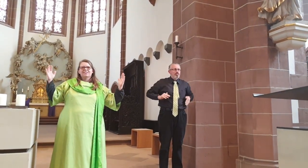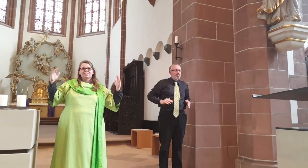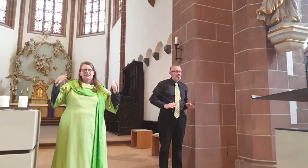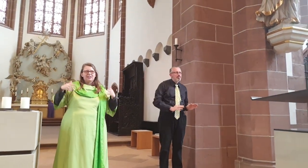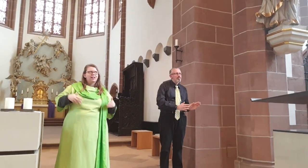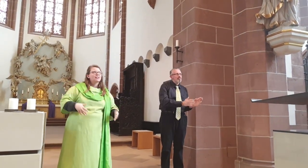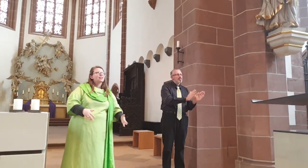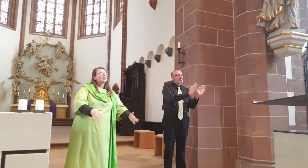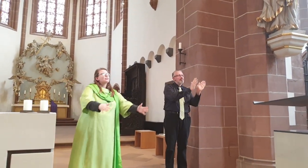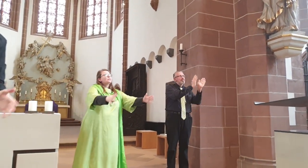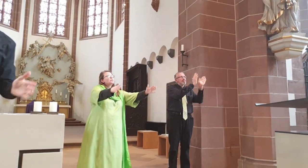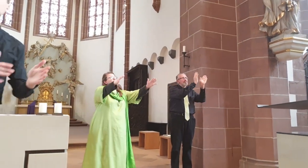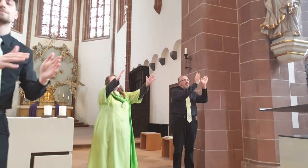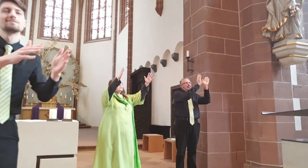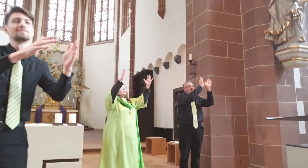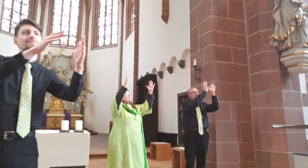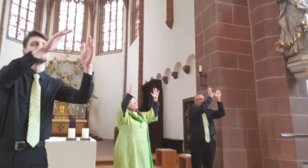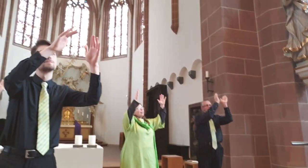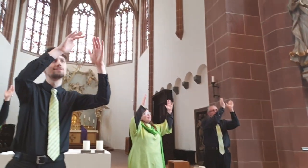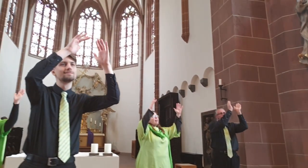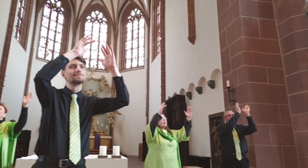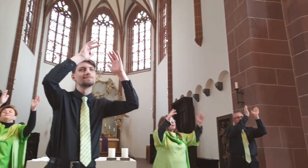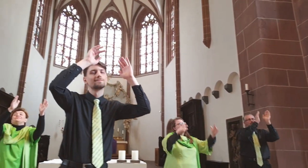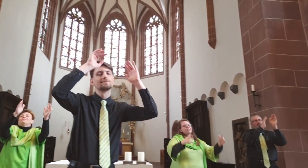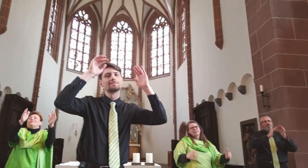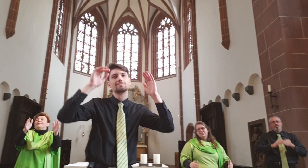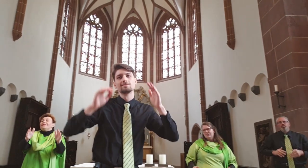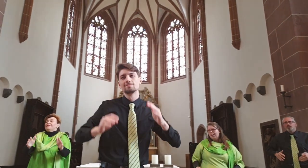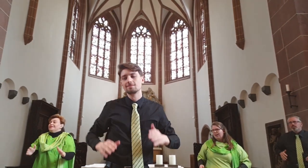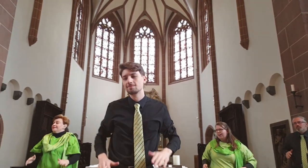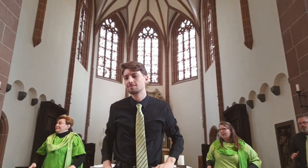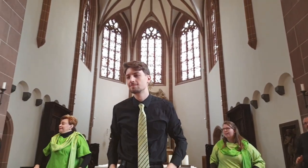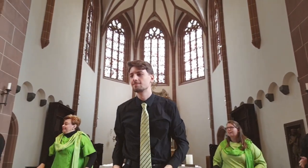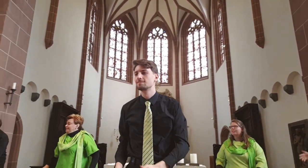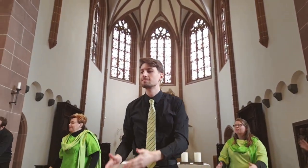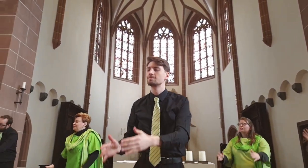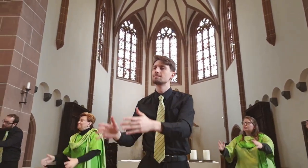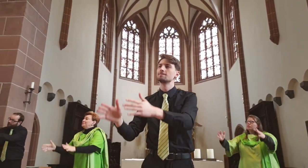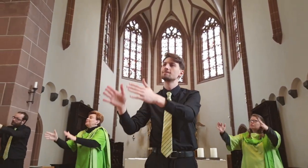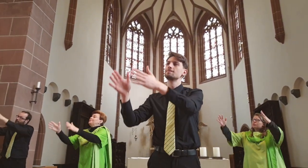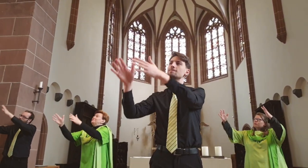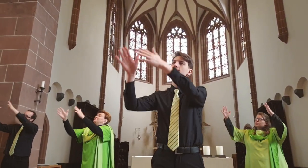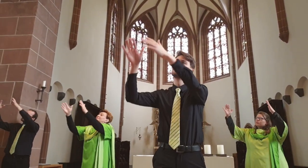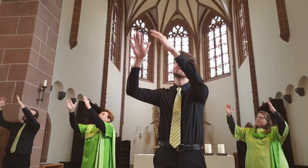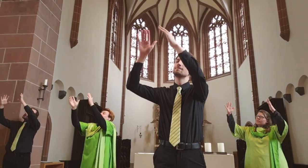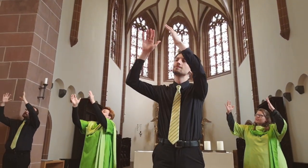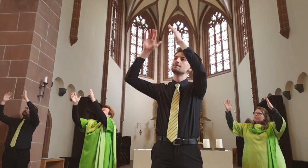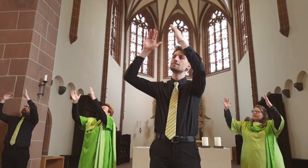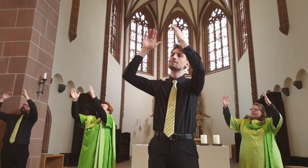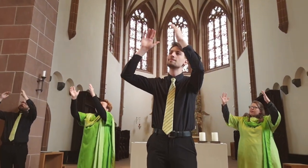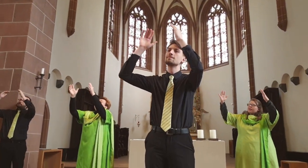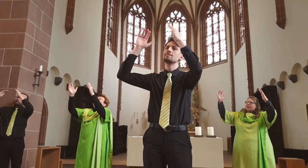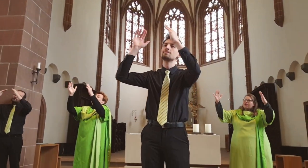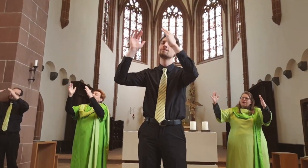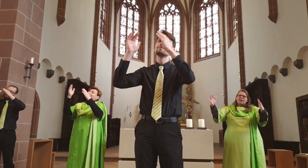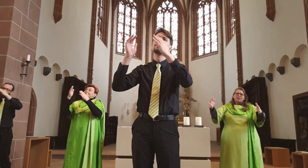Halleluja, Halleluja.